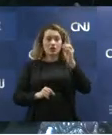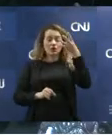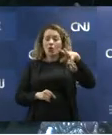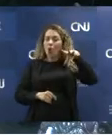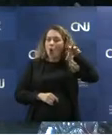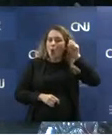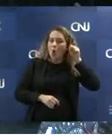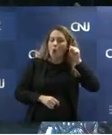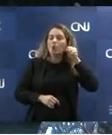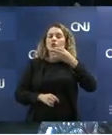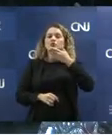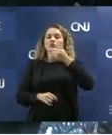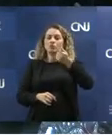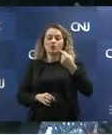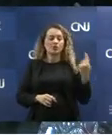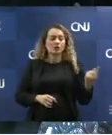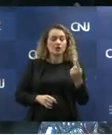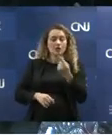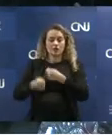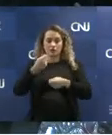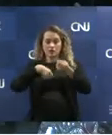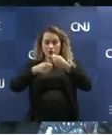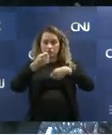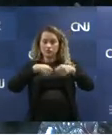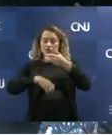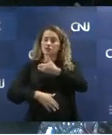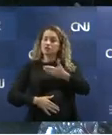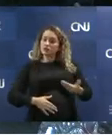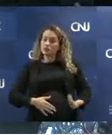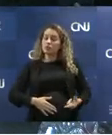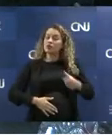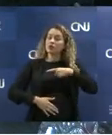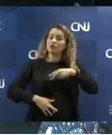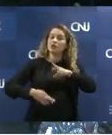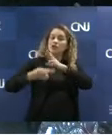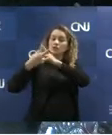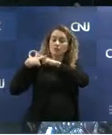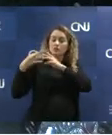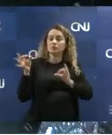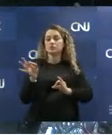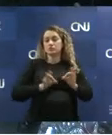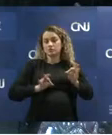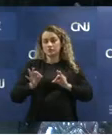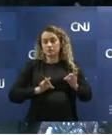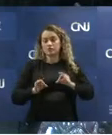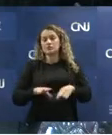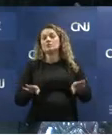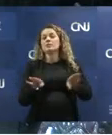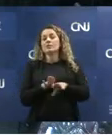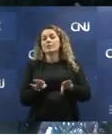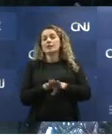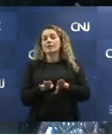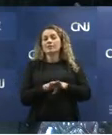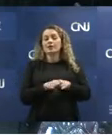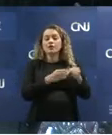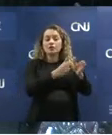os órgãos da administração pública que são responsáveis pelo projeto. Uma das cautelas é também a recomendação para que as equipes desses juízes